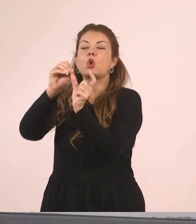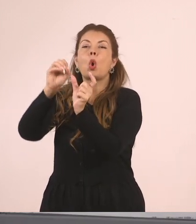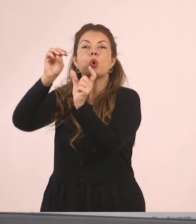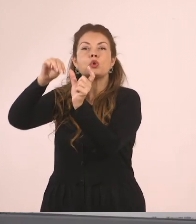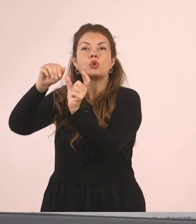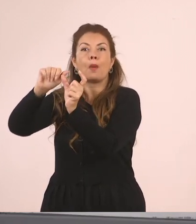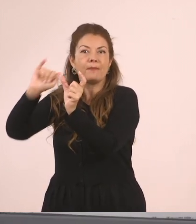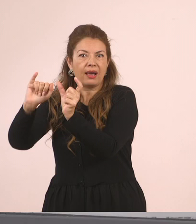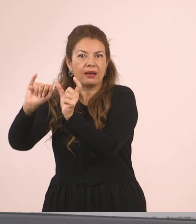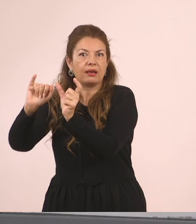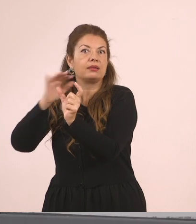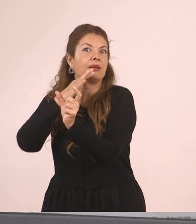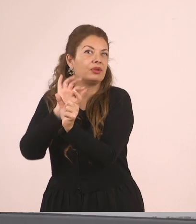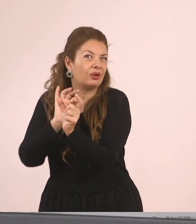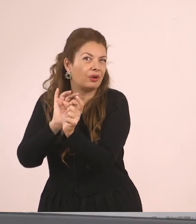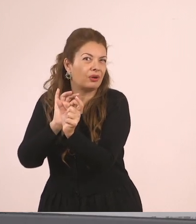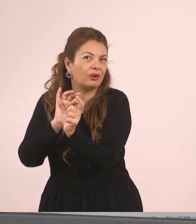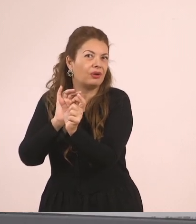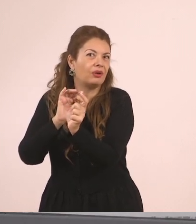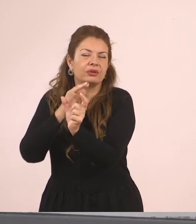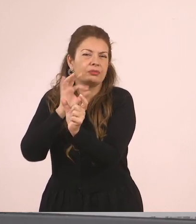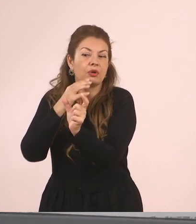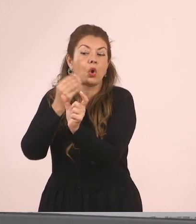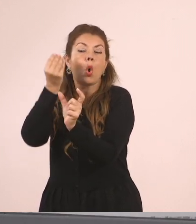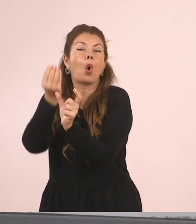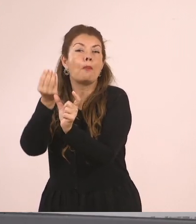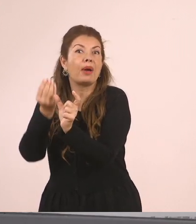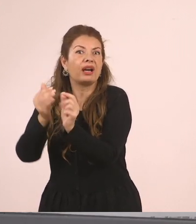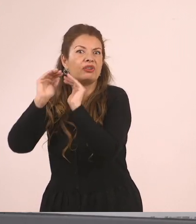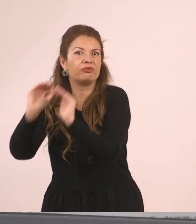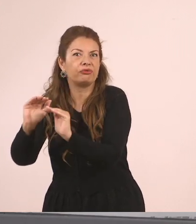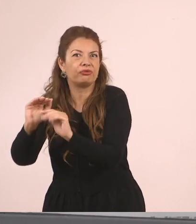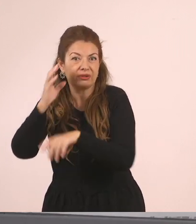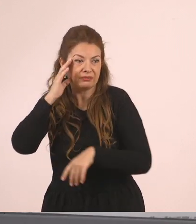Μα γιατί το ω το διατηρώ και εδώ. Να το.